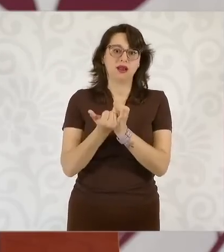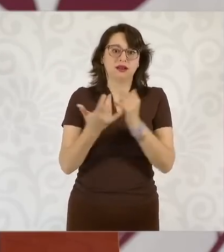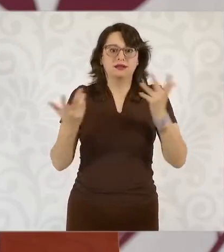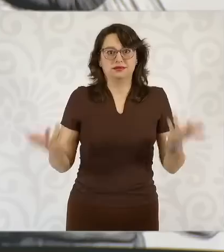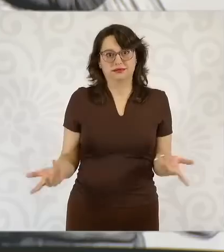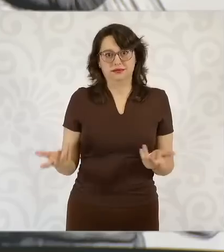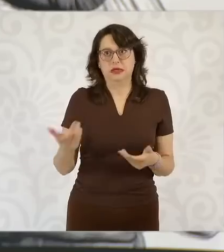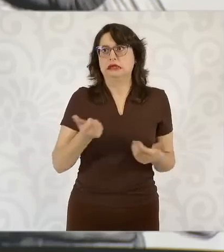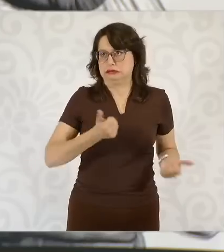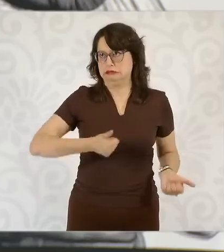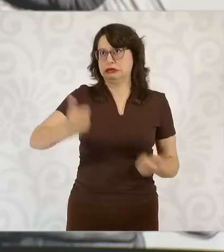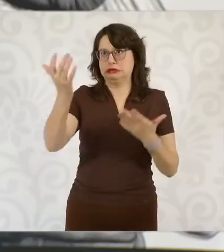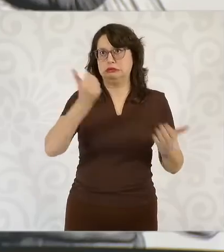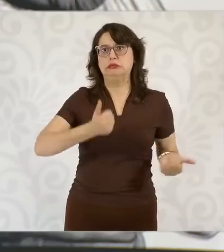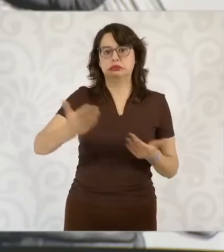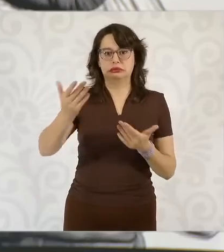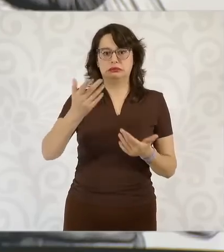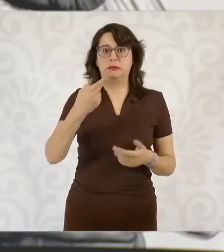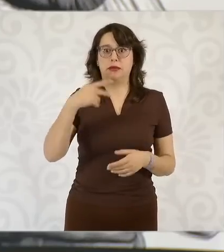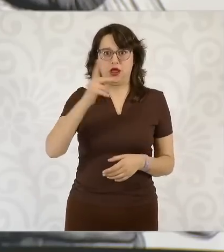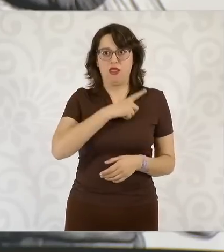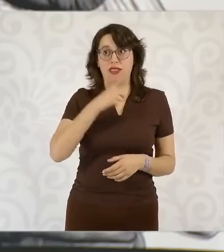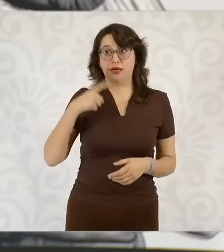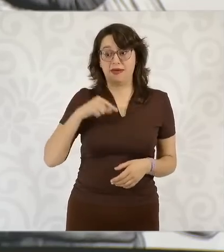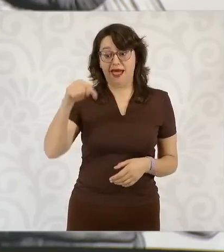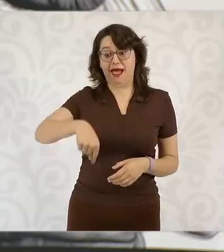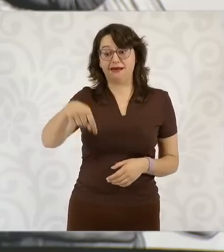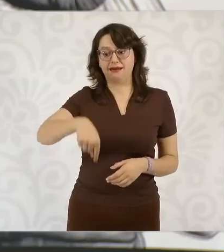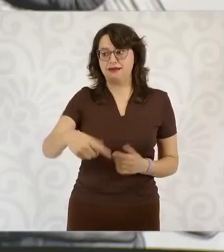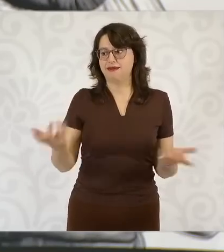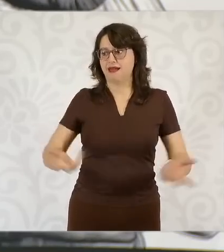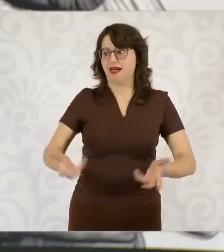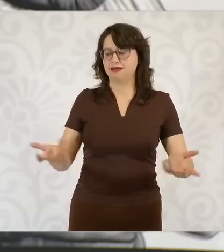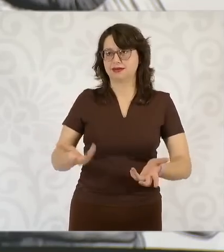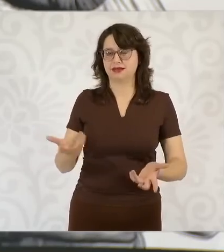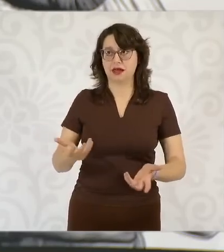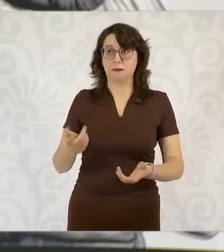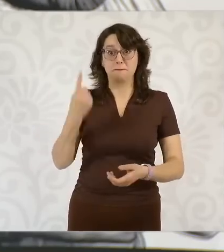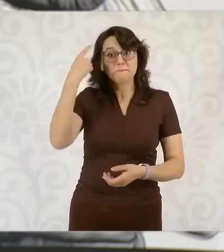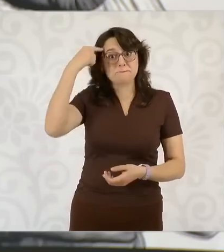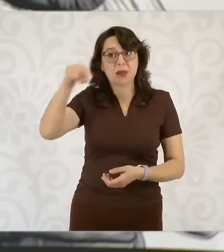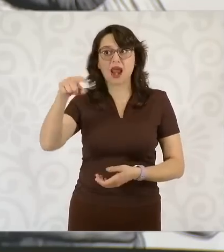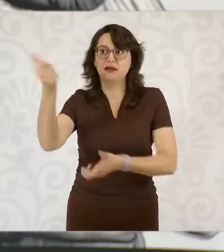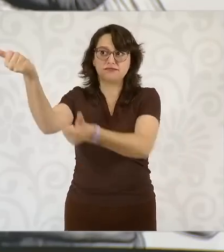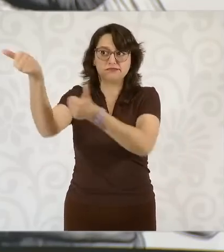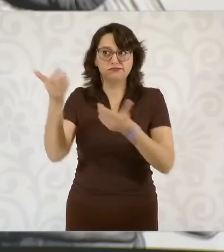producción nacional entonces Este es un tema incluso que venía desde el presidente López